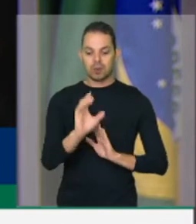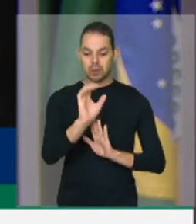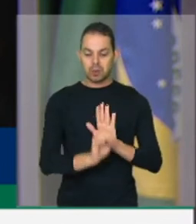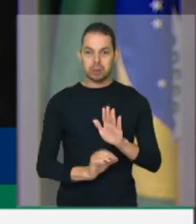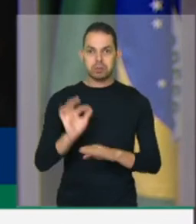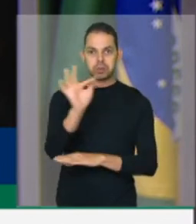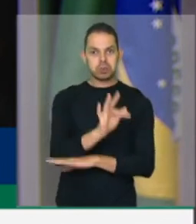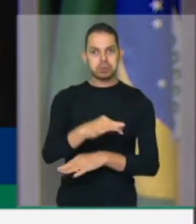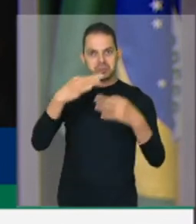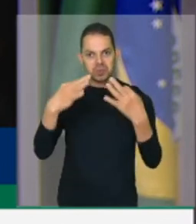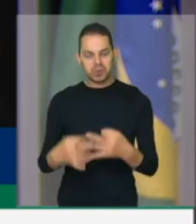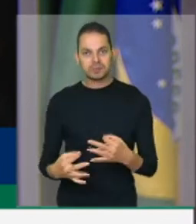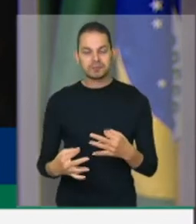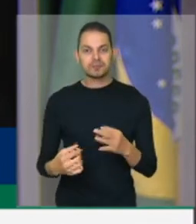QUE DE-- [INTERRUPÇÃO NO ÁUDIO] ESTÁ PREVISTO